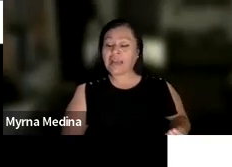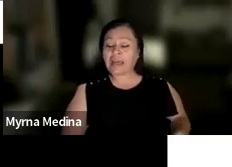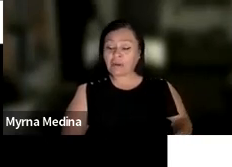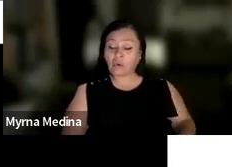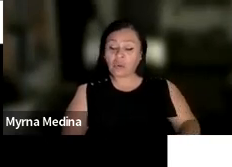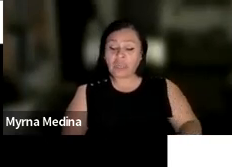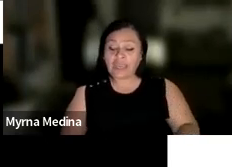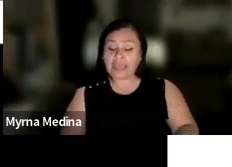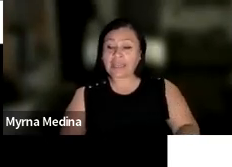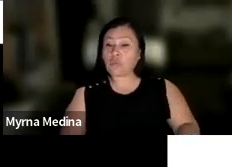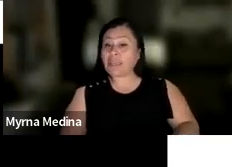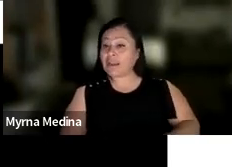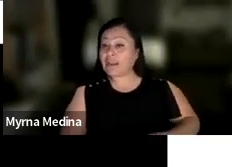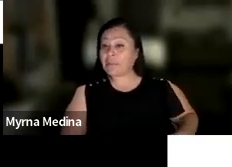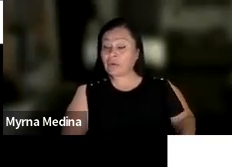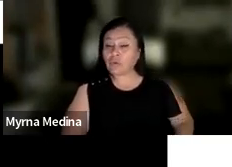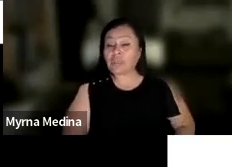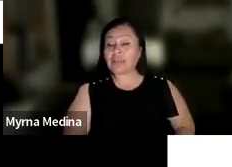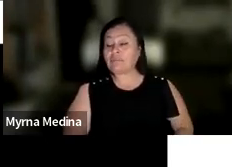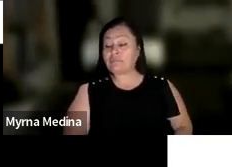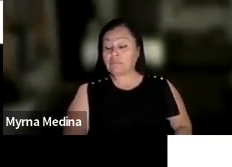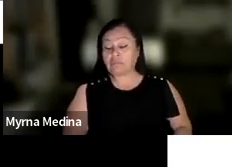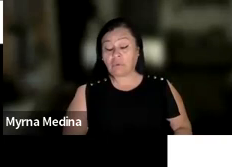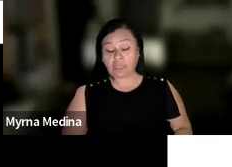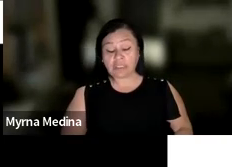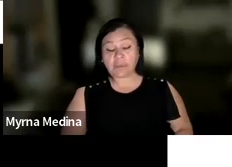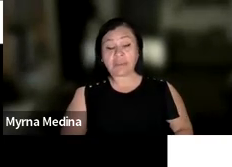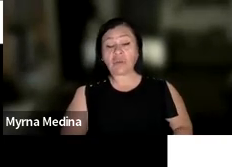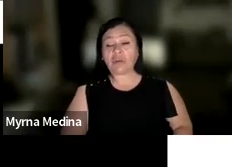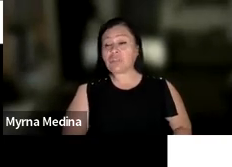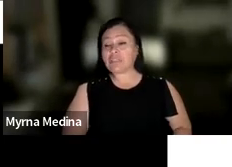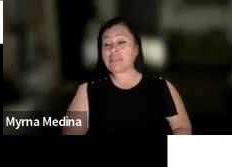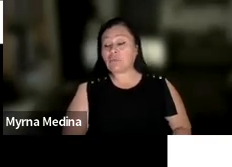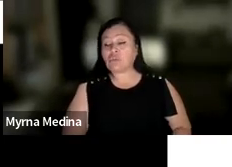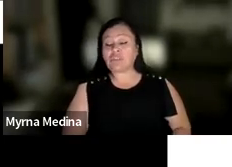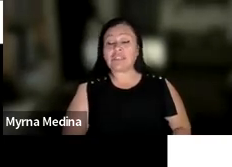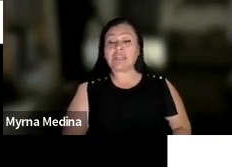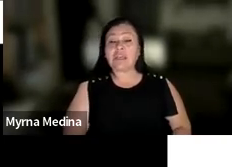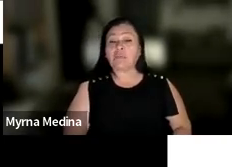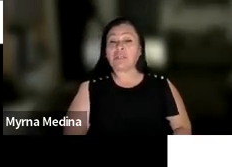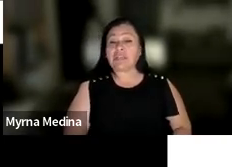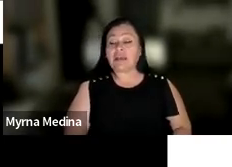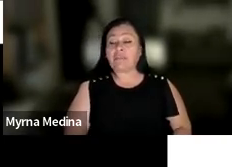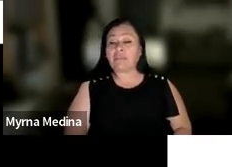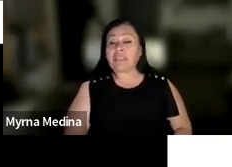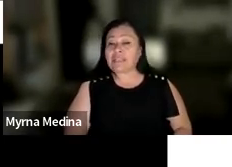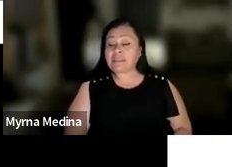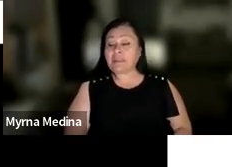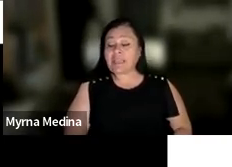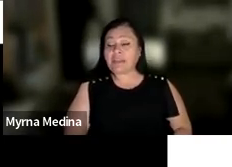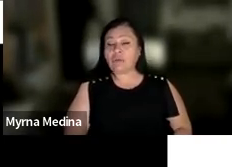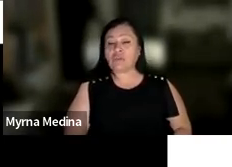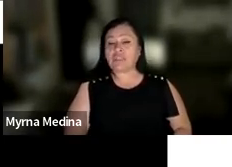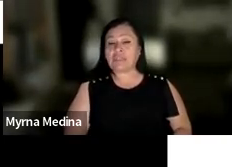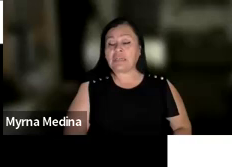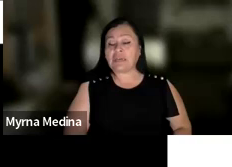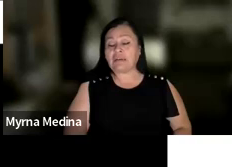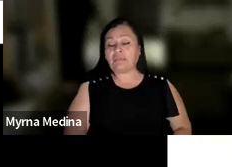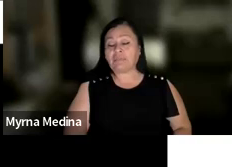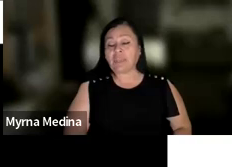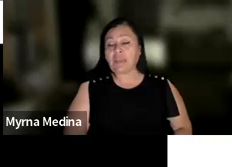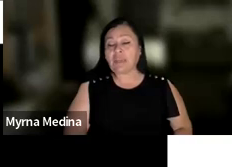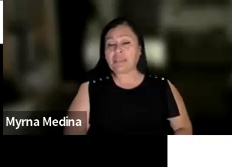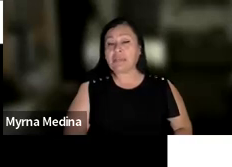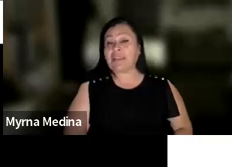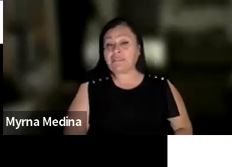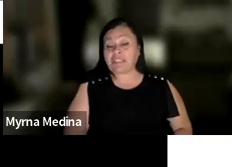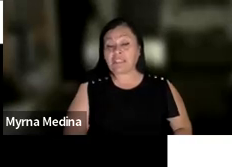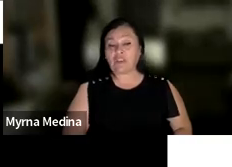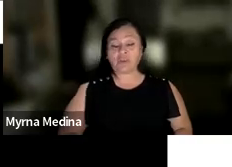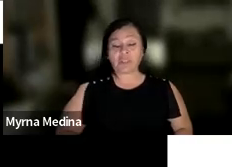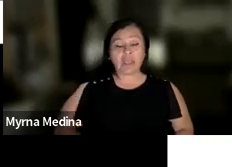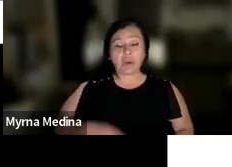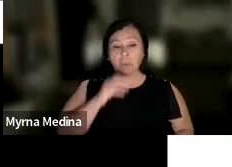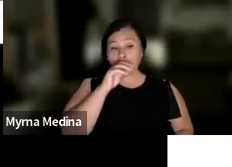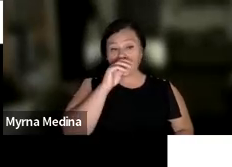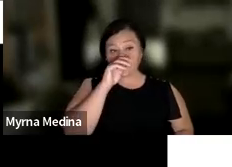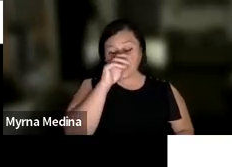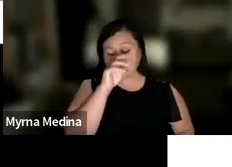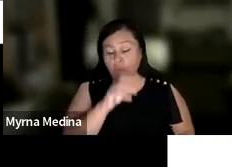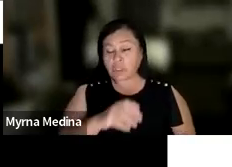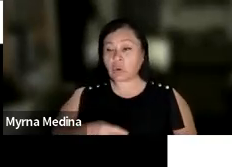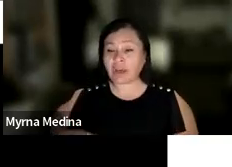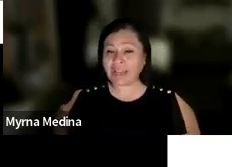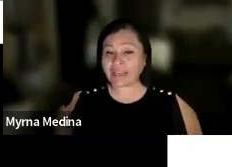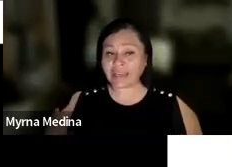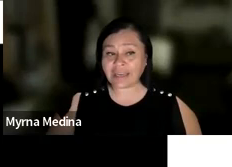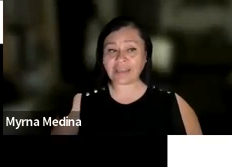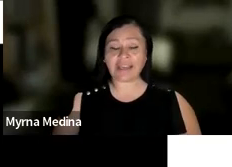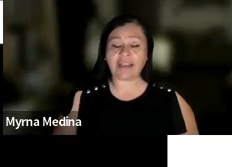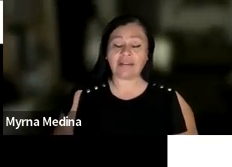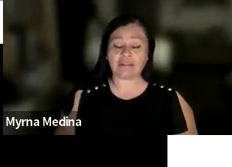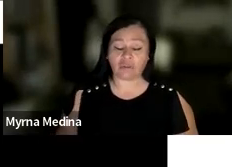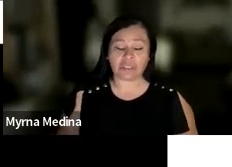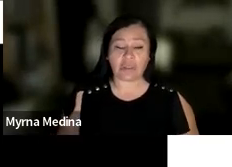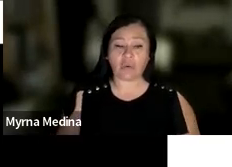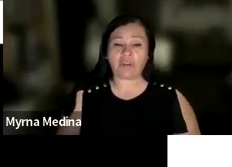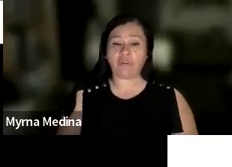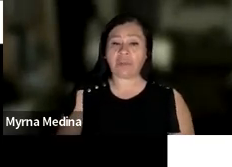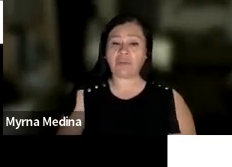Ahora Mirna, pues te dejo con el con y al final, 1 de los ampliar un poquito en la hoja de consejos de la para el para el gracias Gracias.